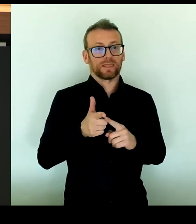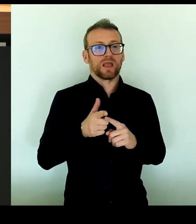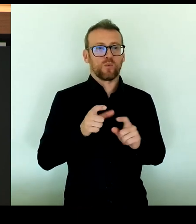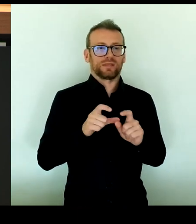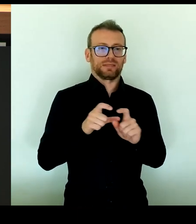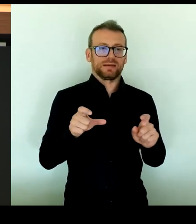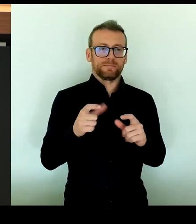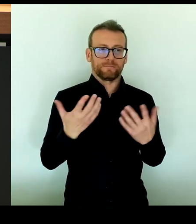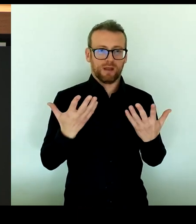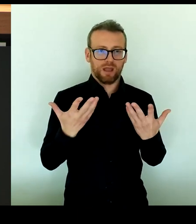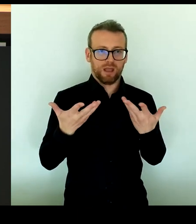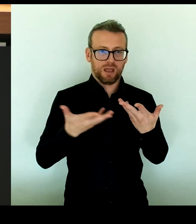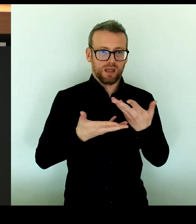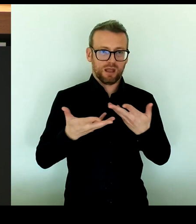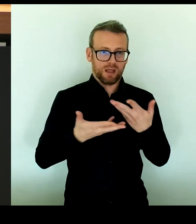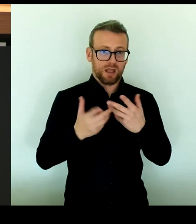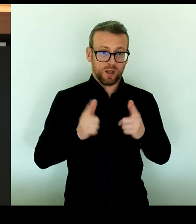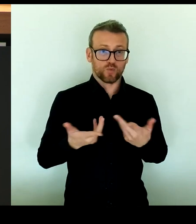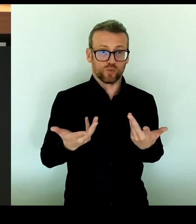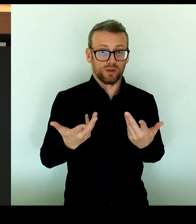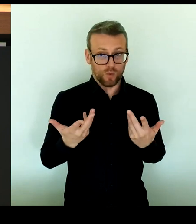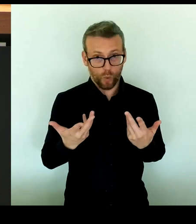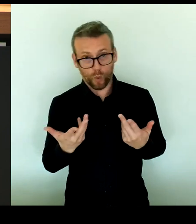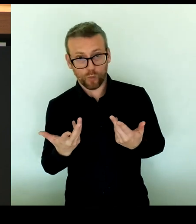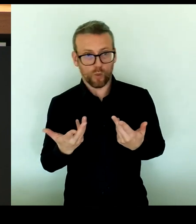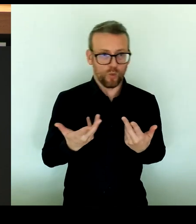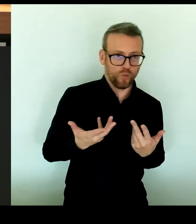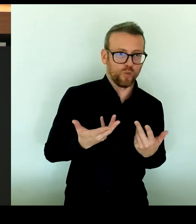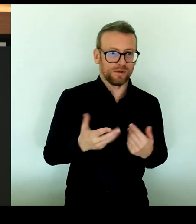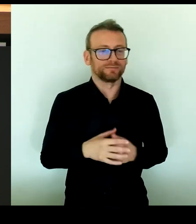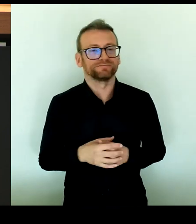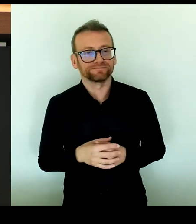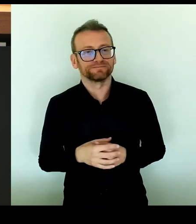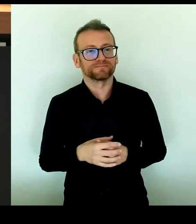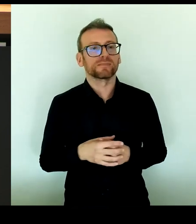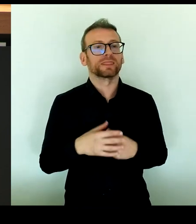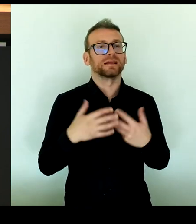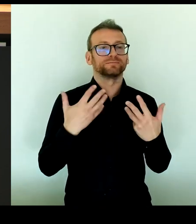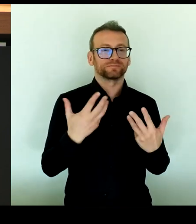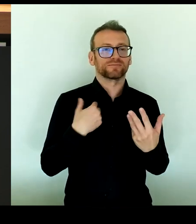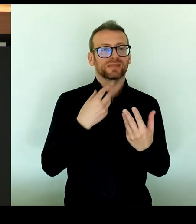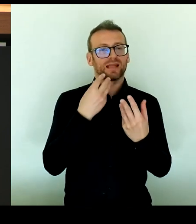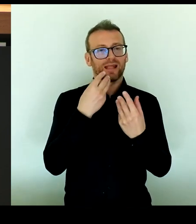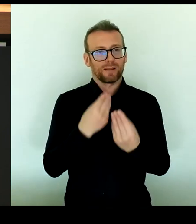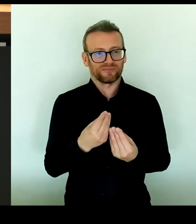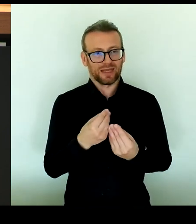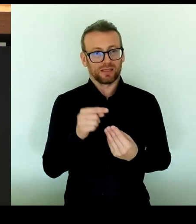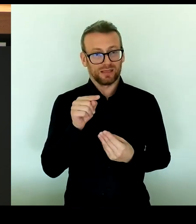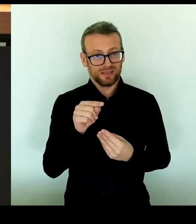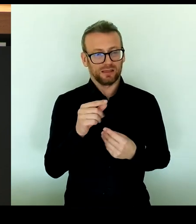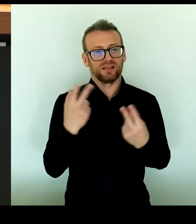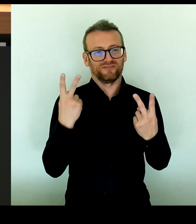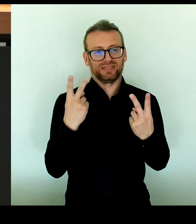Bisher gibt es in Ihrem Haus keine Instanz für den Datenschutz, wie sie in anderen Bundesländern bereits existiert.